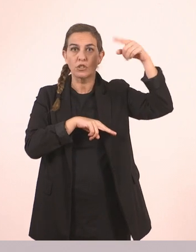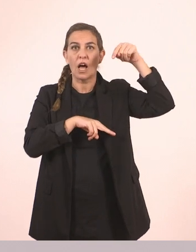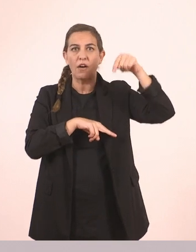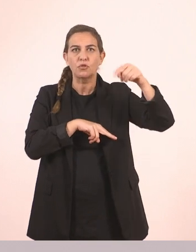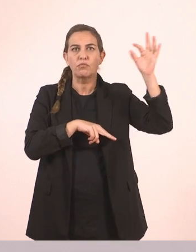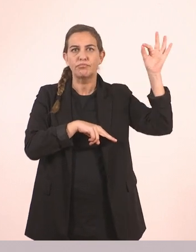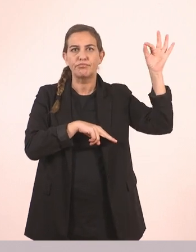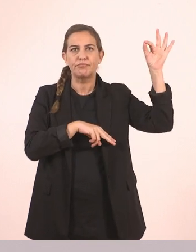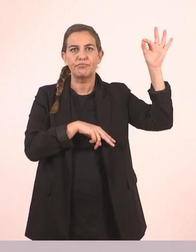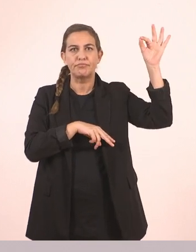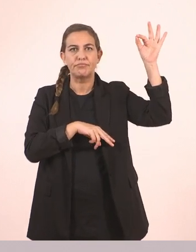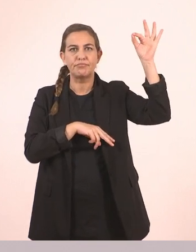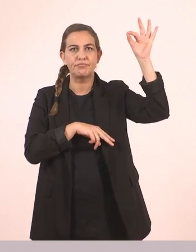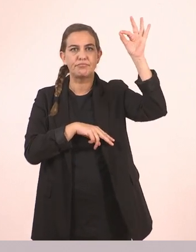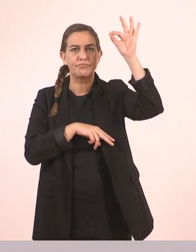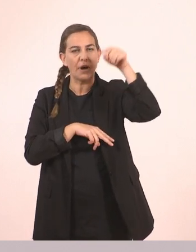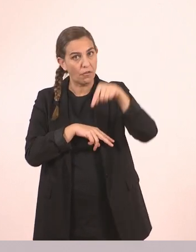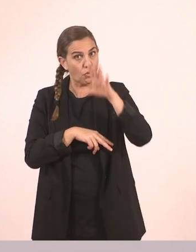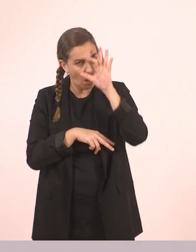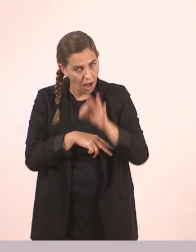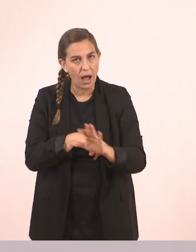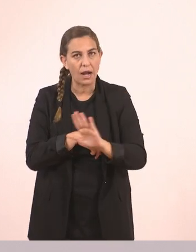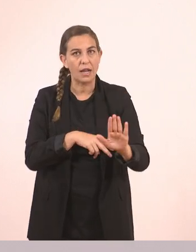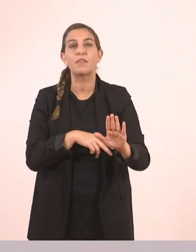Είναι ένα πραγματικό φαινόμενο. Και μάλιστα οι αστρονόμοι, παιδιά,